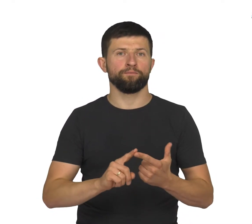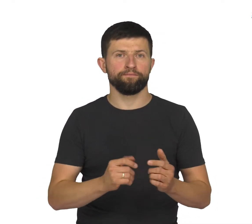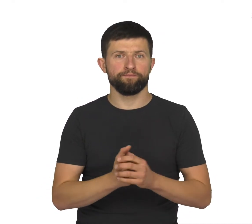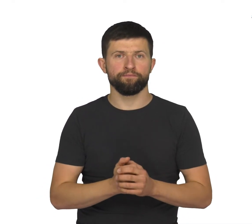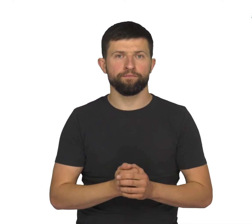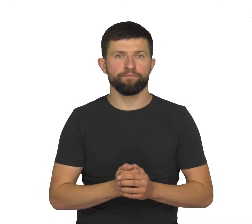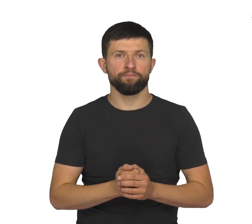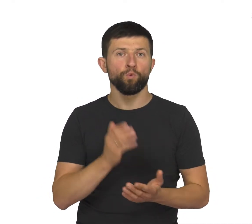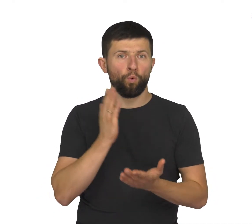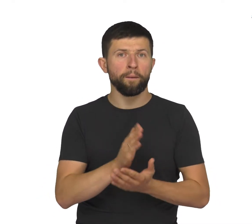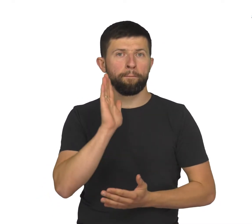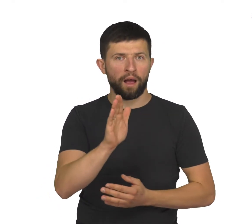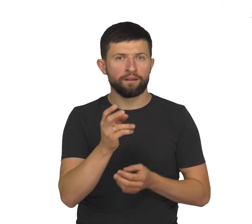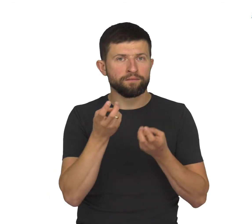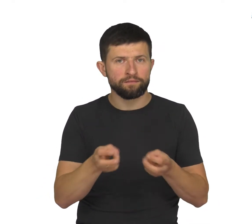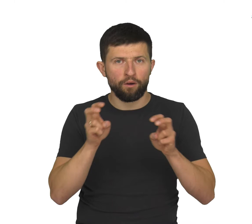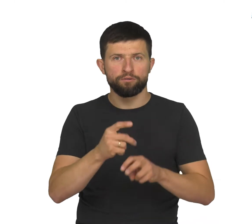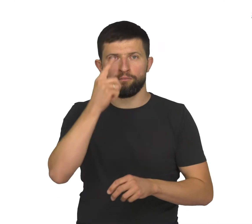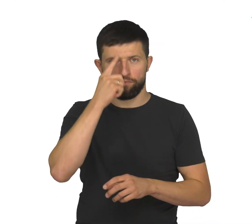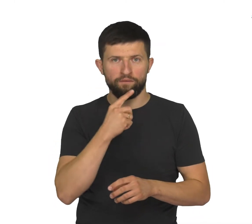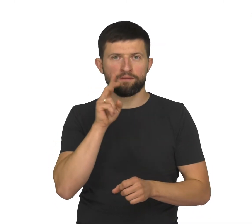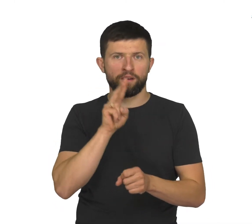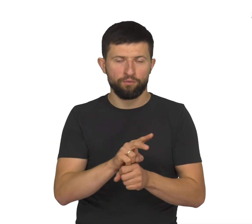Będąc tam, profilem zaufanym zaloguj się